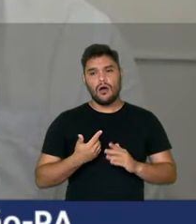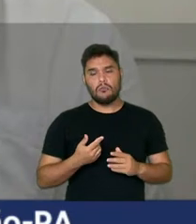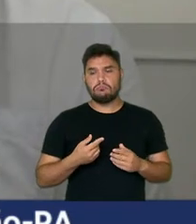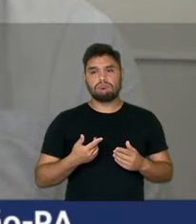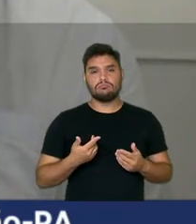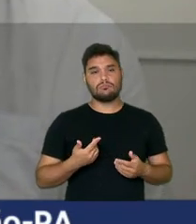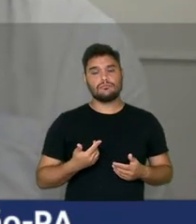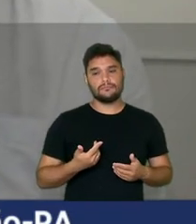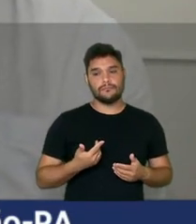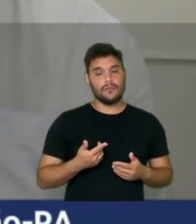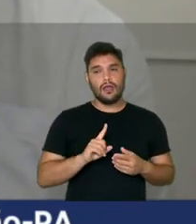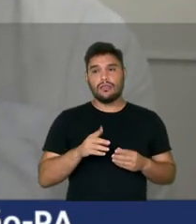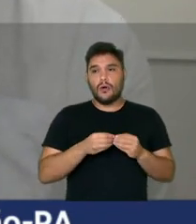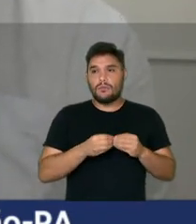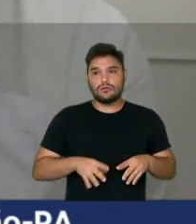REPAROS. MARCELO RAMOS E NOBRES PARES. NÃO